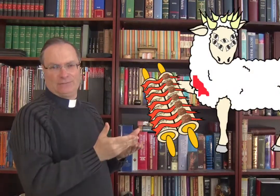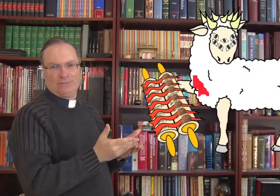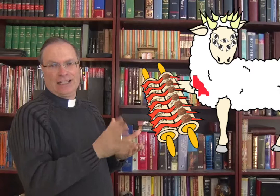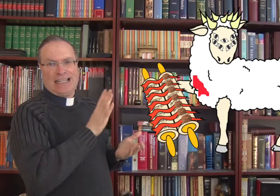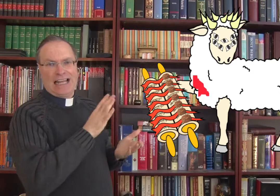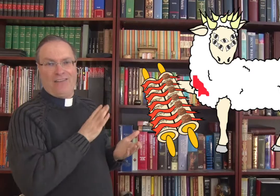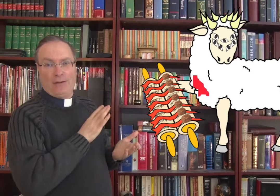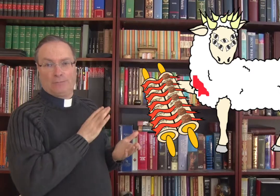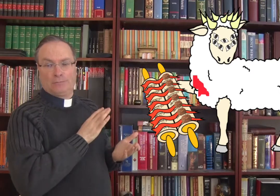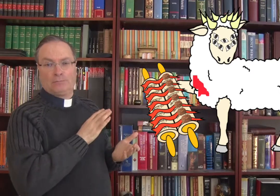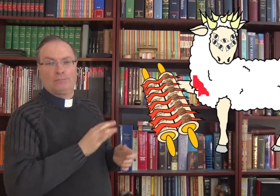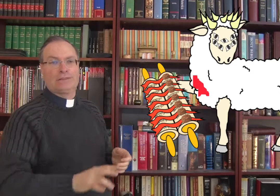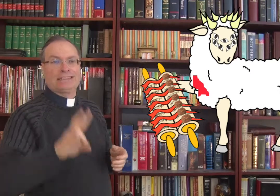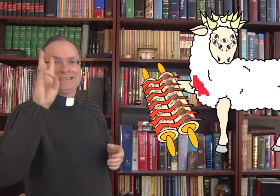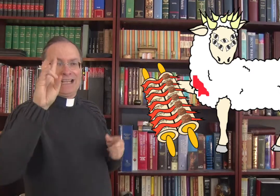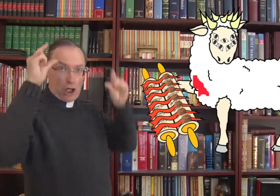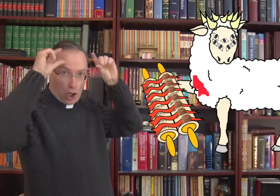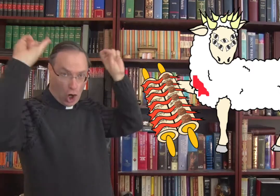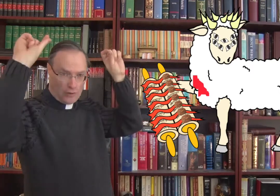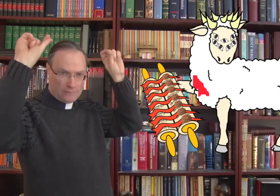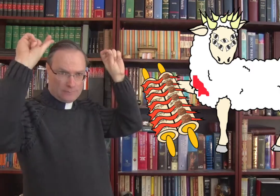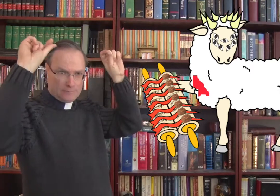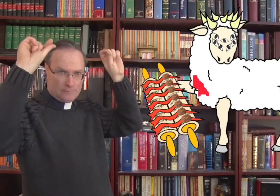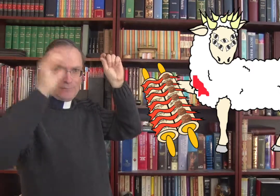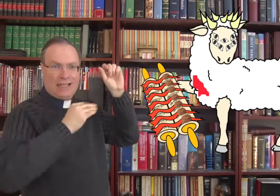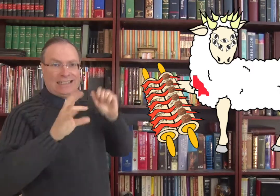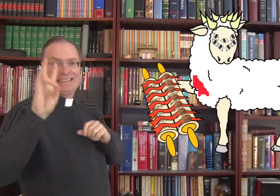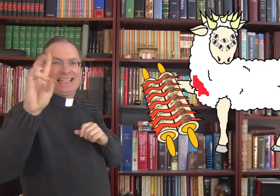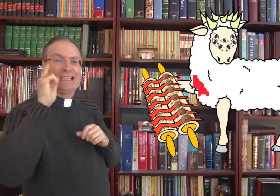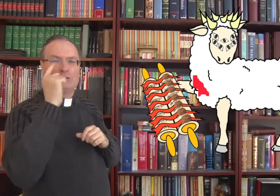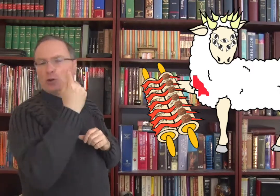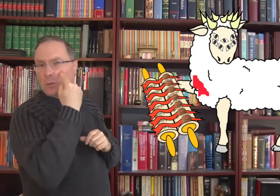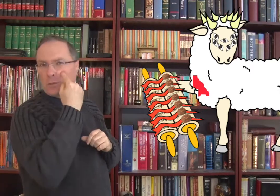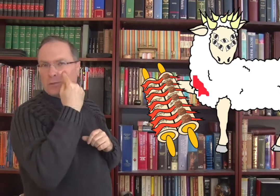Il avait sept cornes et sept yeux,